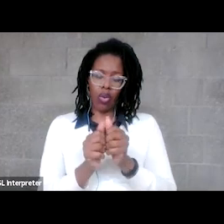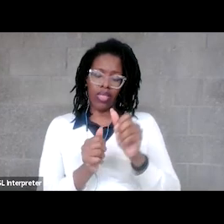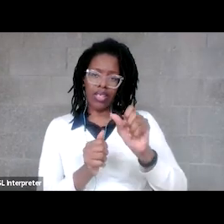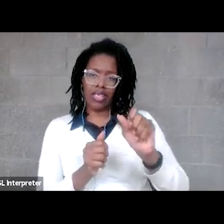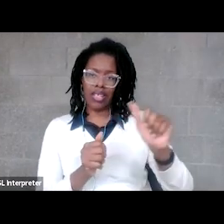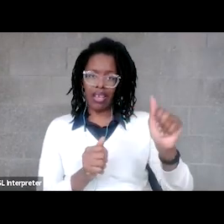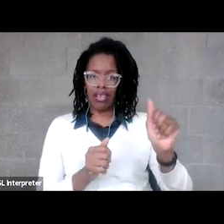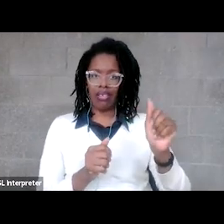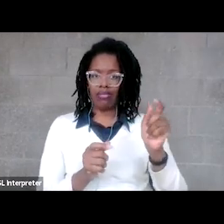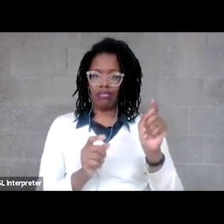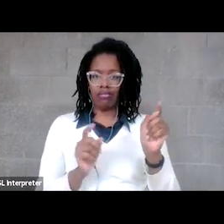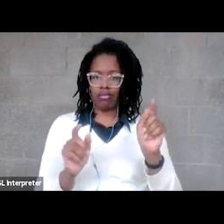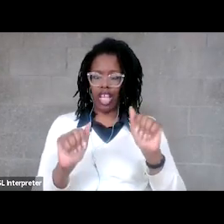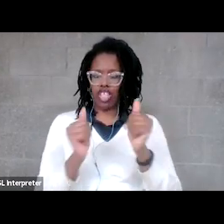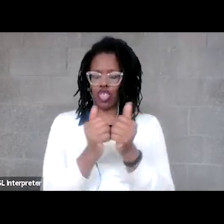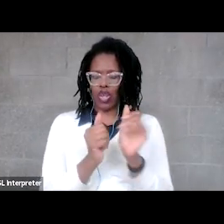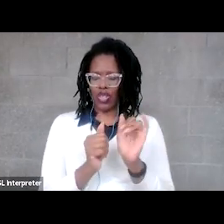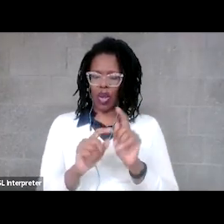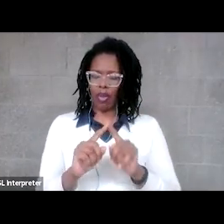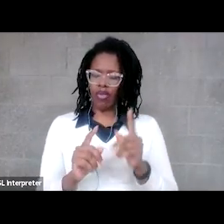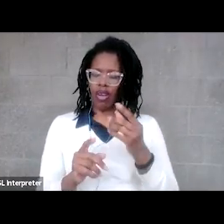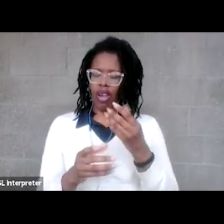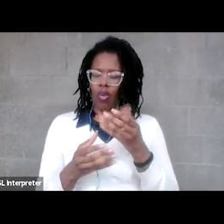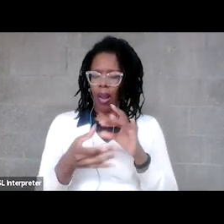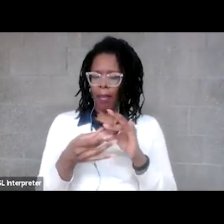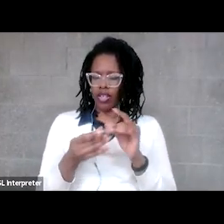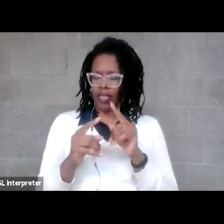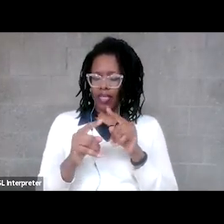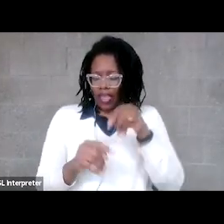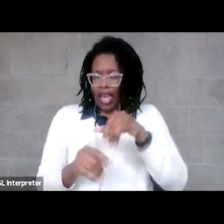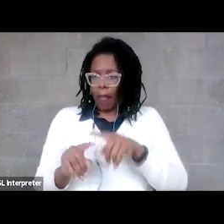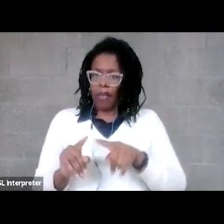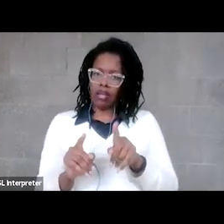para procesar las solicitudes. No quería dejarlos fuera, pero nuestro enfoque hoy realmente está en la SSA.